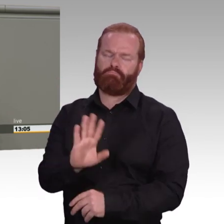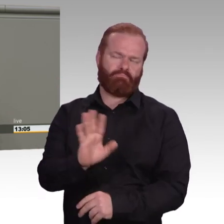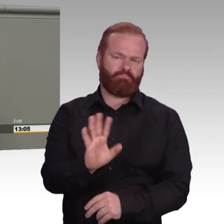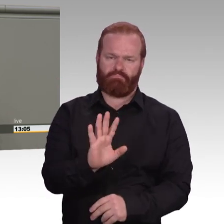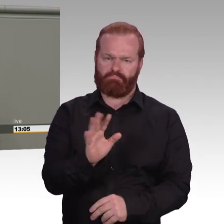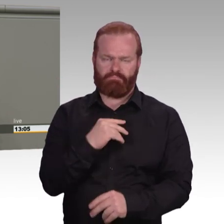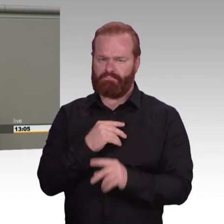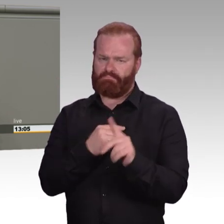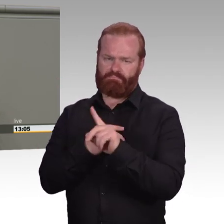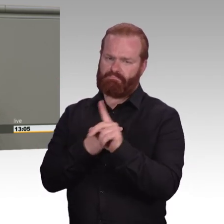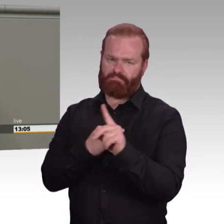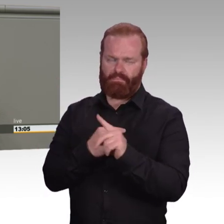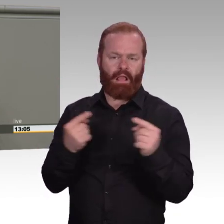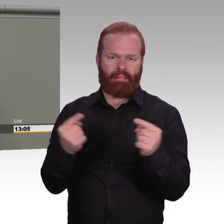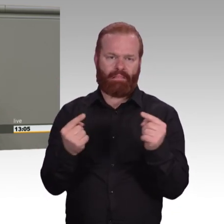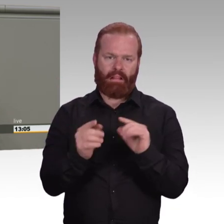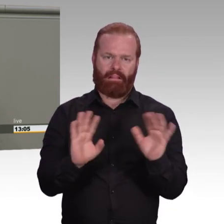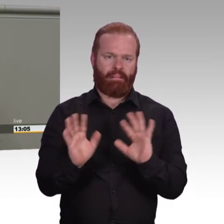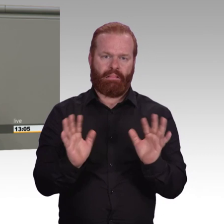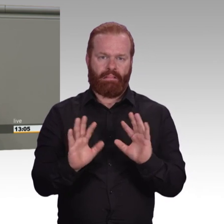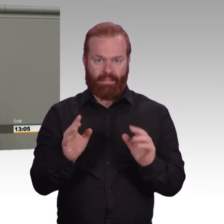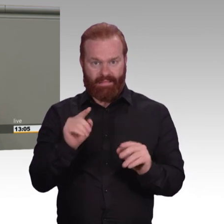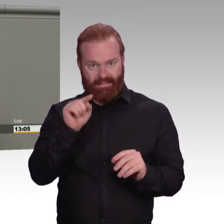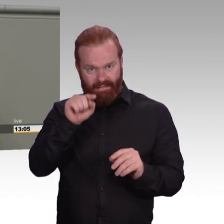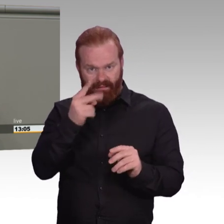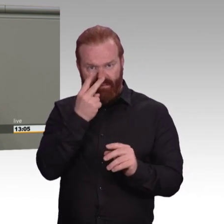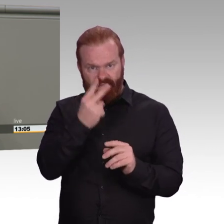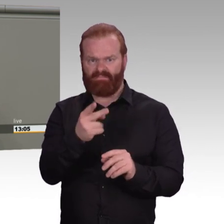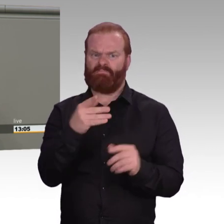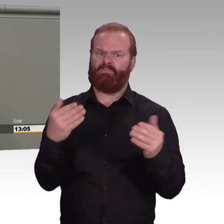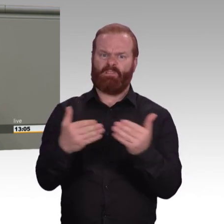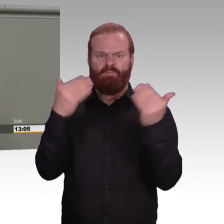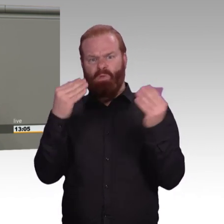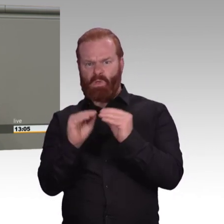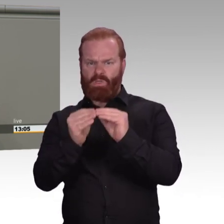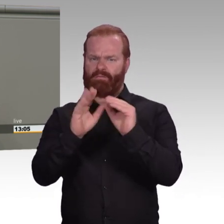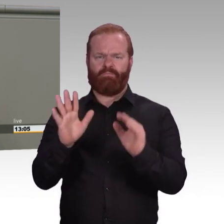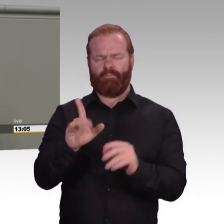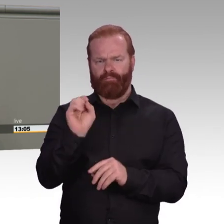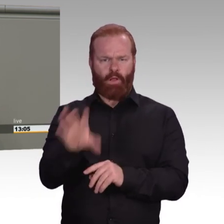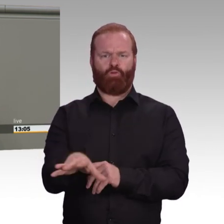Liebe Kolleginnen, liebe Kollegen, es ist sinnvoll, die Kinderrechte auf Schutz, Förderung, Beteiligung